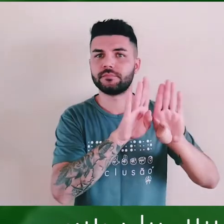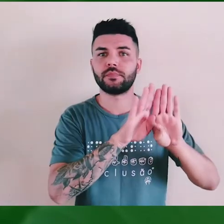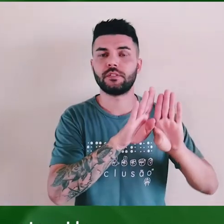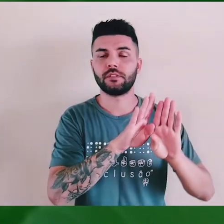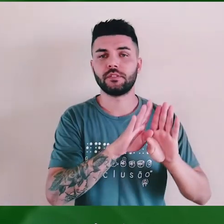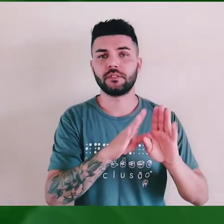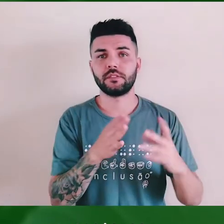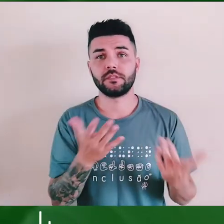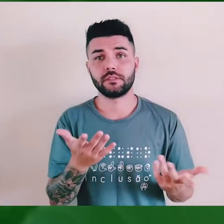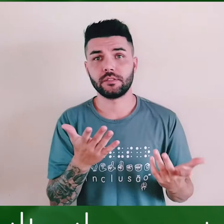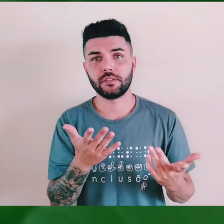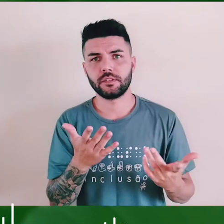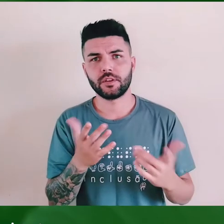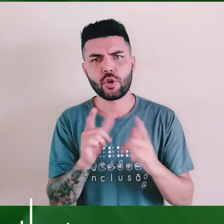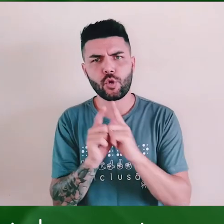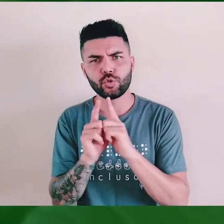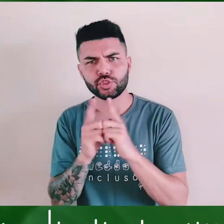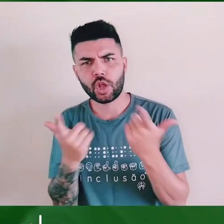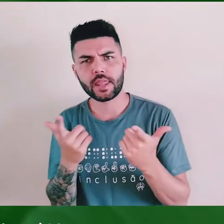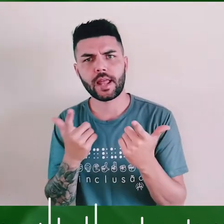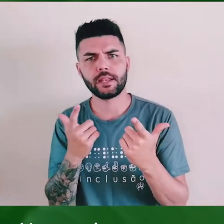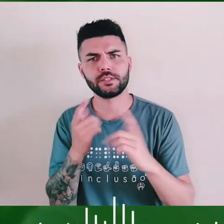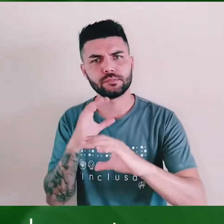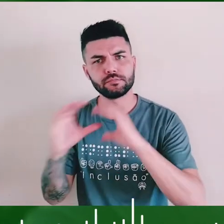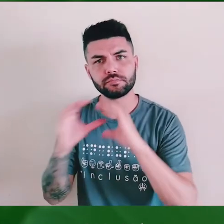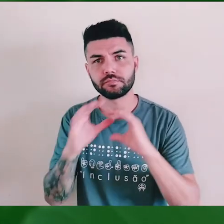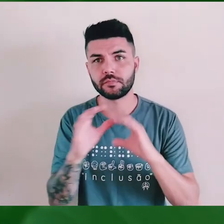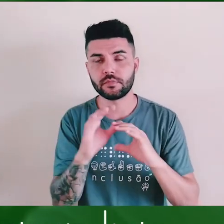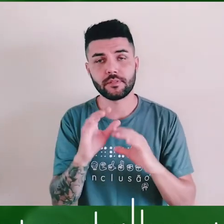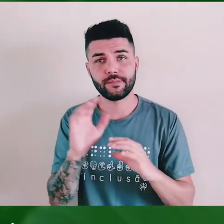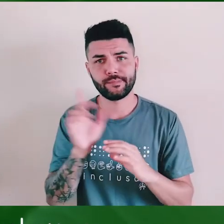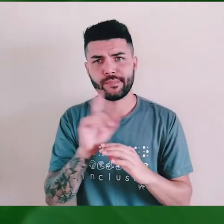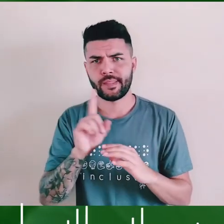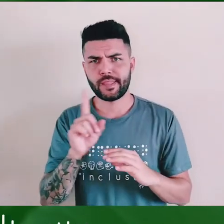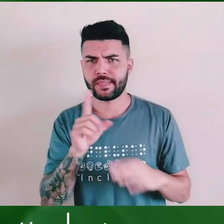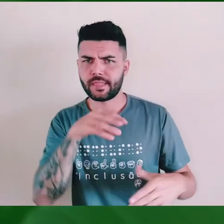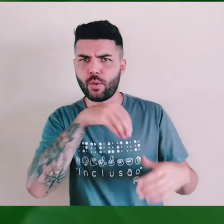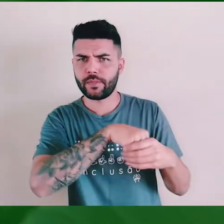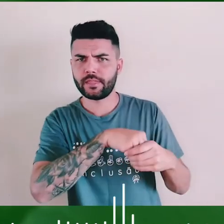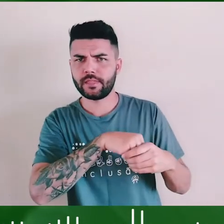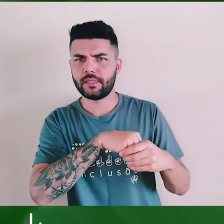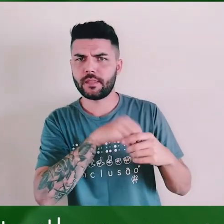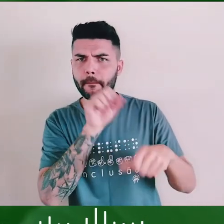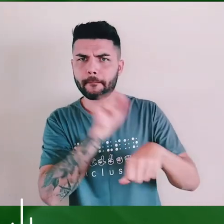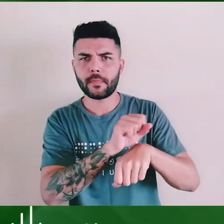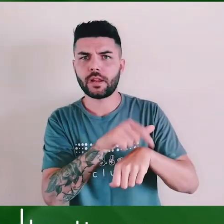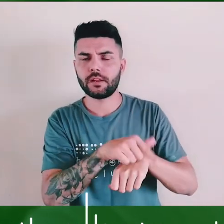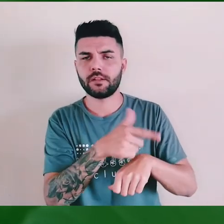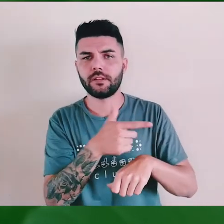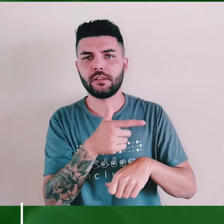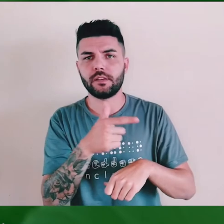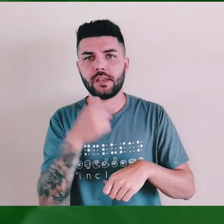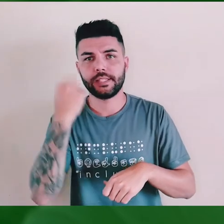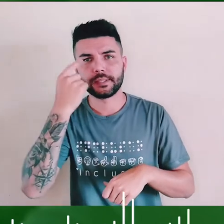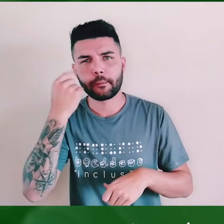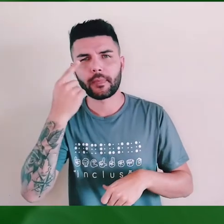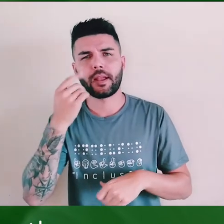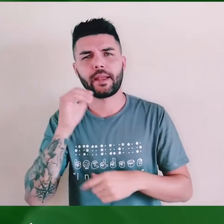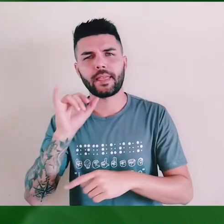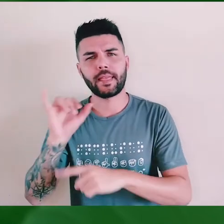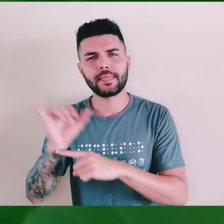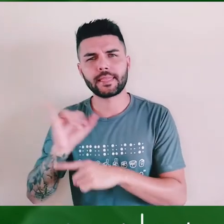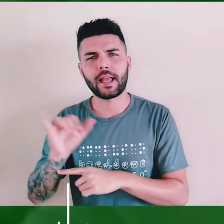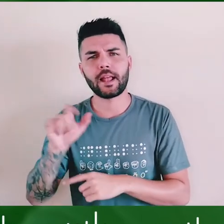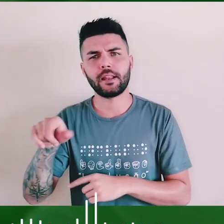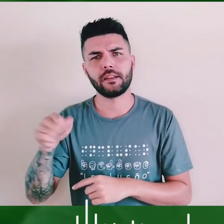parte. Quando teve lockdown na Espanha, Itália... o jornalista ganhava um passe livre por não